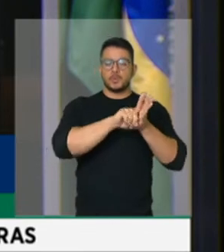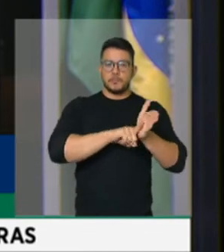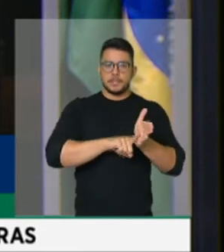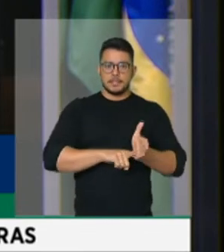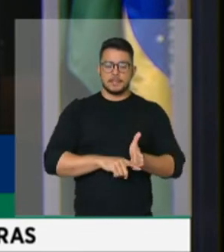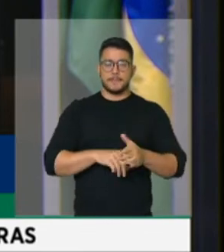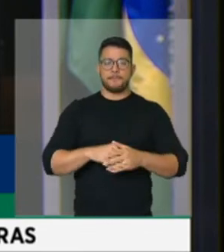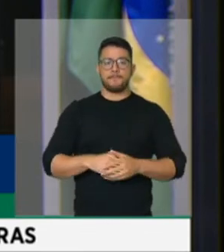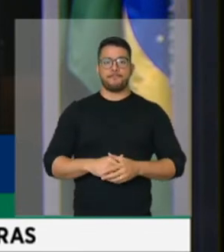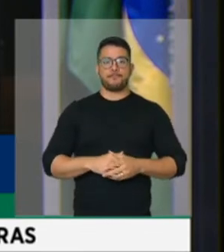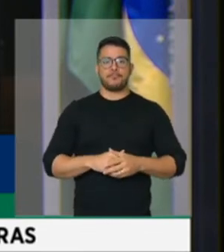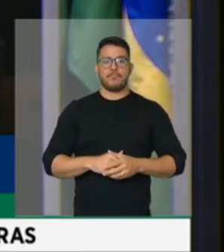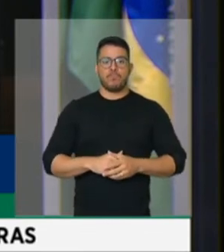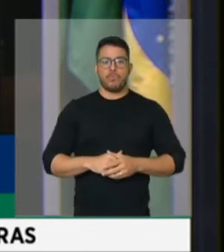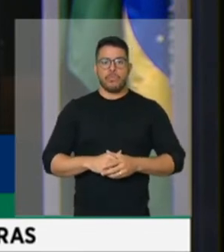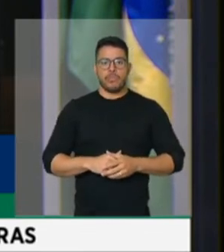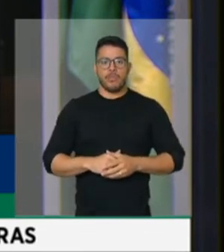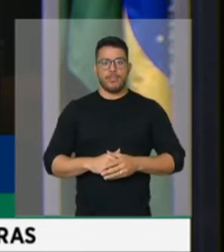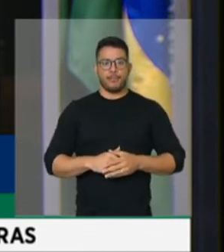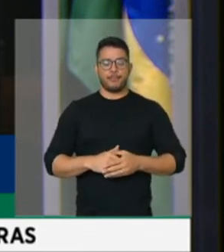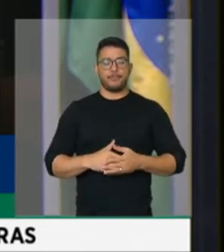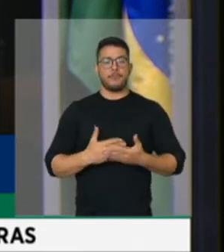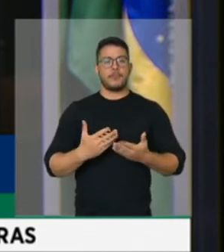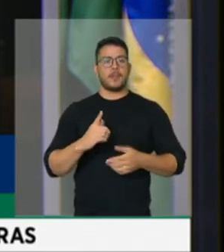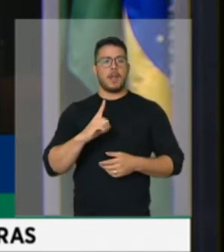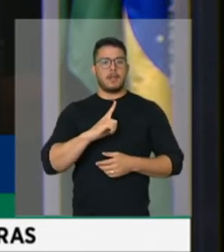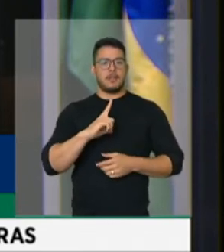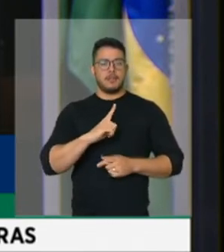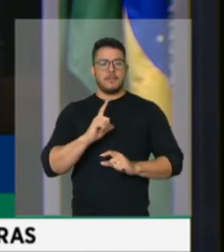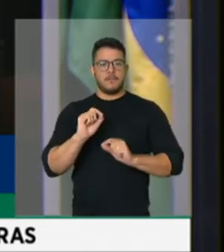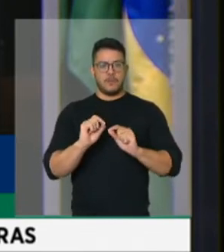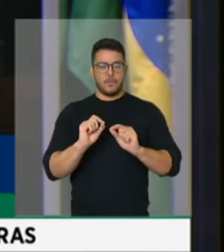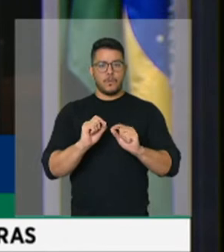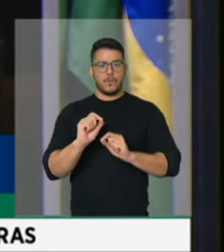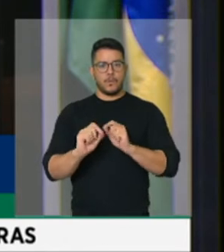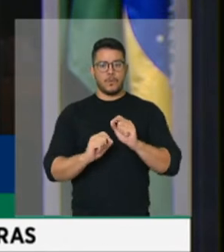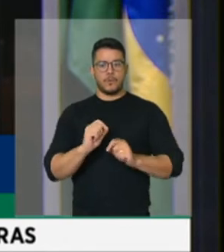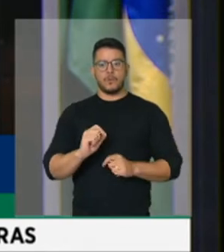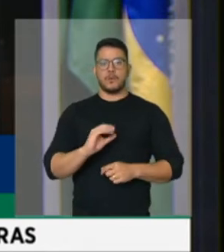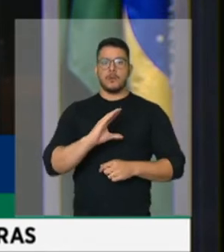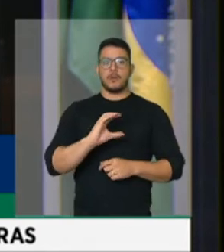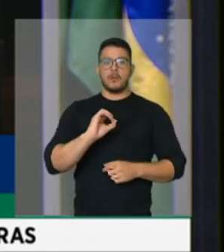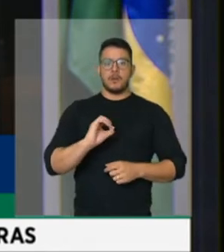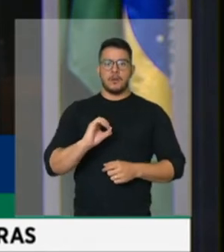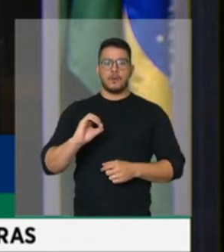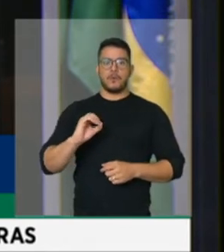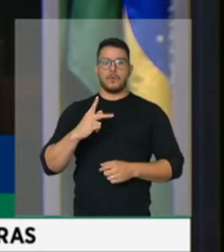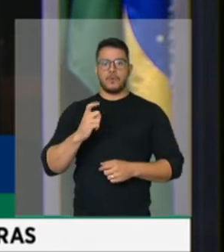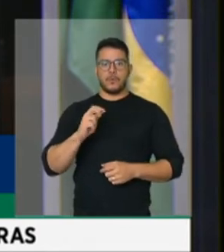ADOTAR PARA SETOR ELÉTRICO. A PRIVATIZAÇÃO DA ELETROBRAS DISCUTIDO AMPLAMENTE NAQUELA DÉ CADA. TENDO SIDO OBJETO DE DIVERSOS ESTUDOS QUE ABORDARAM QUESTÕES ESTRATÉGICAS